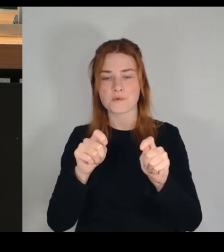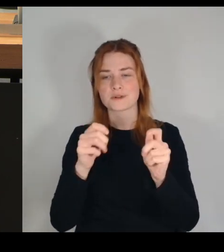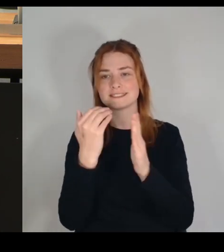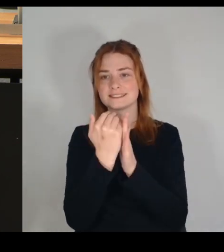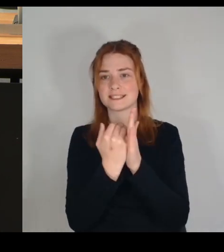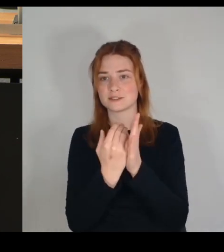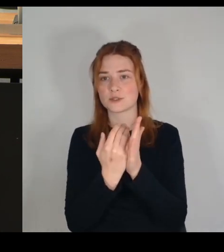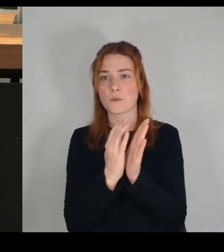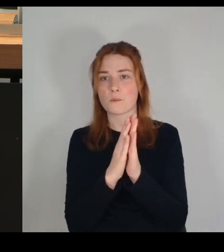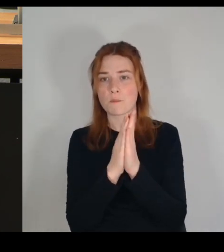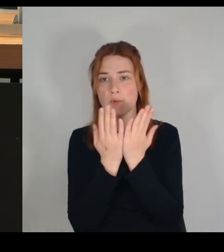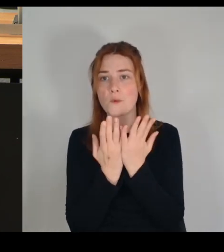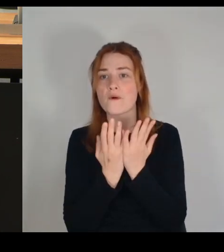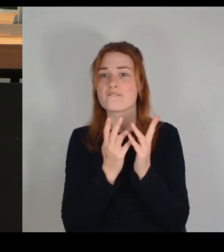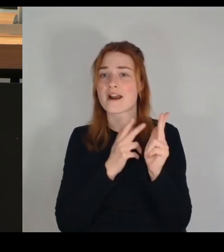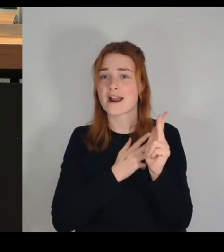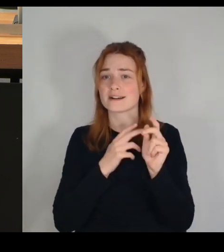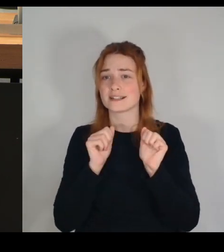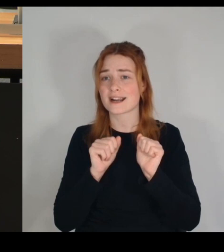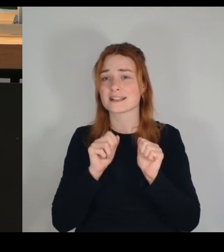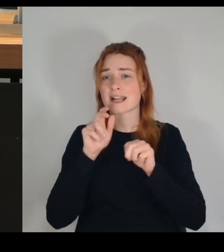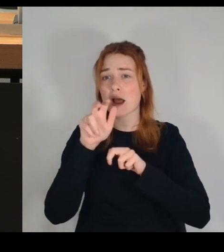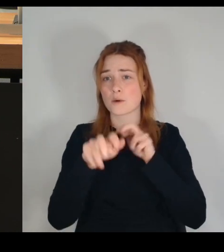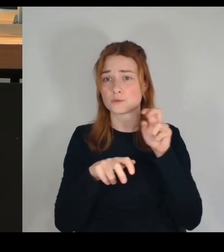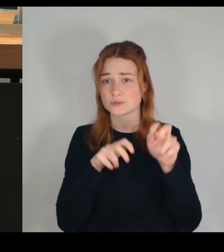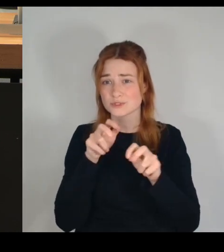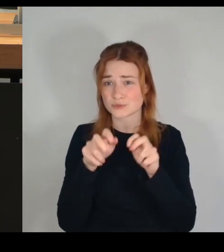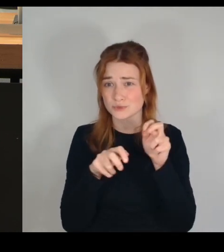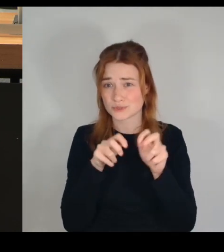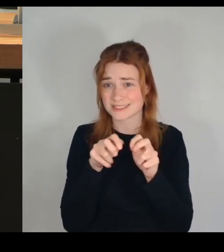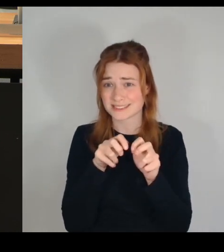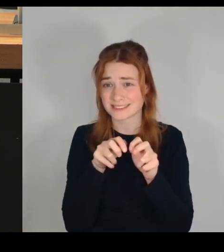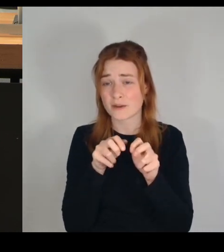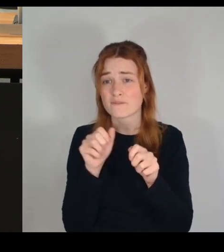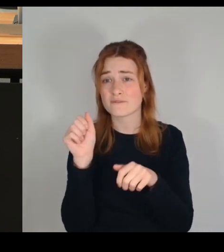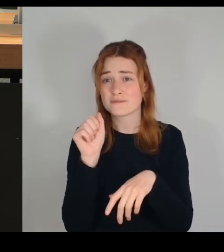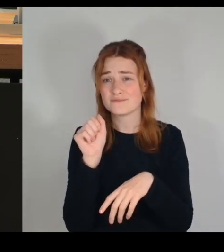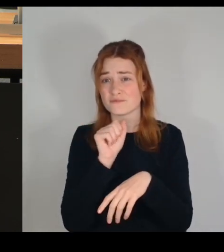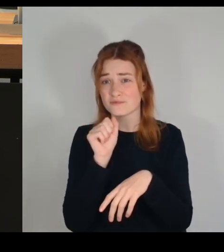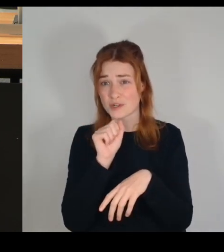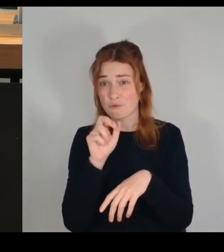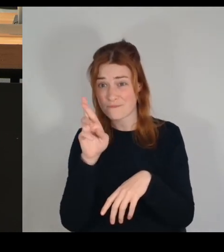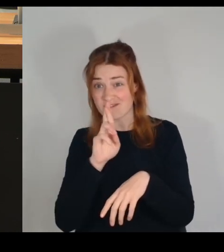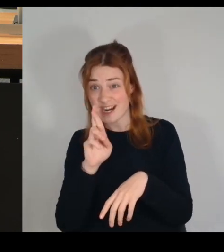um hier solche Debatten vom Zaun zu brechen und Hetze gegen die